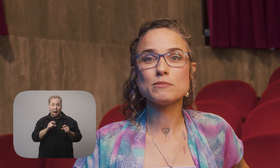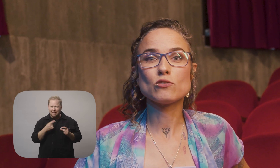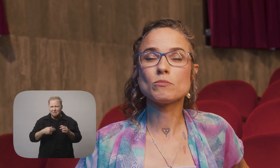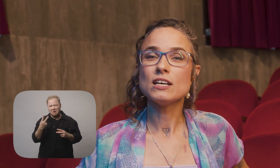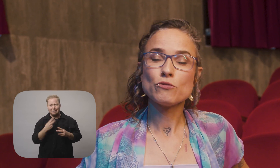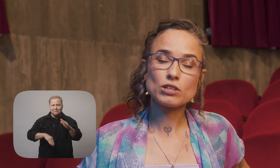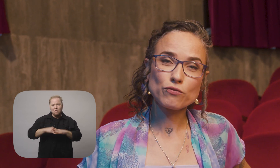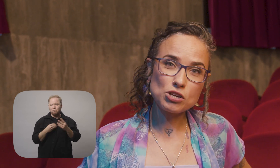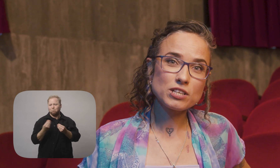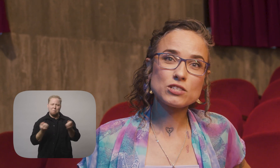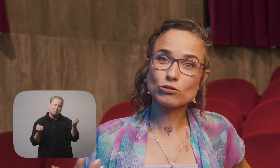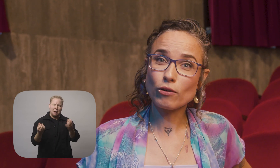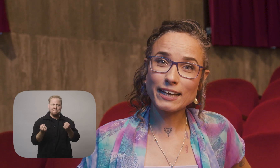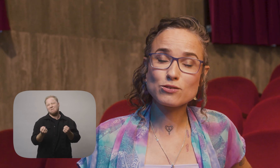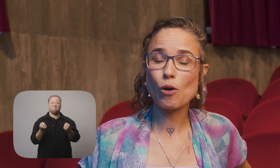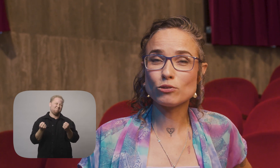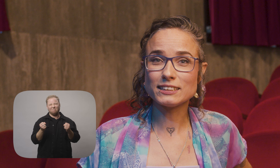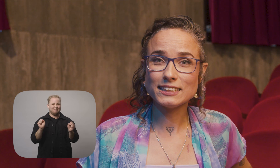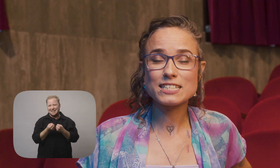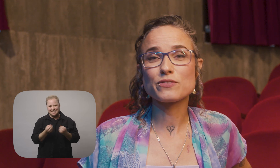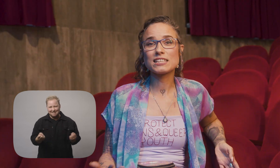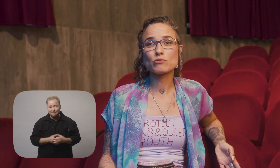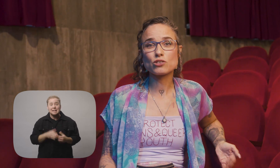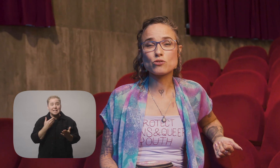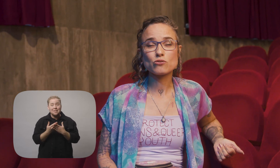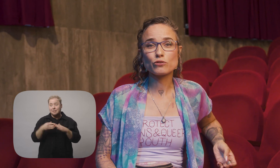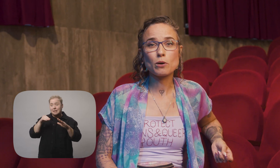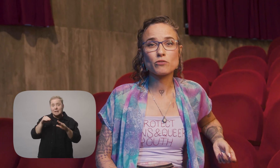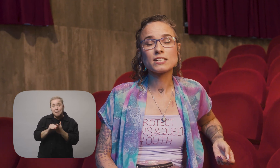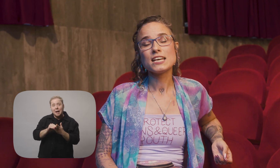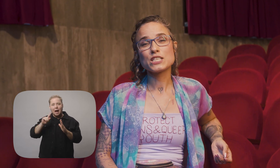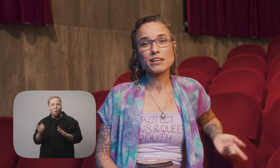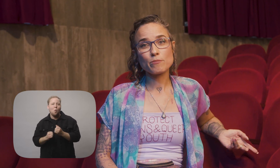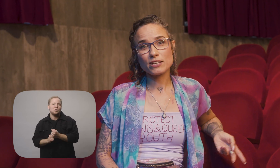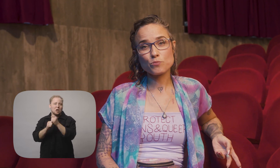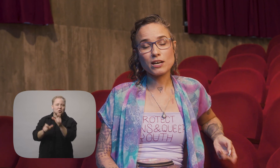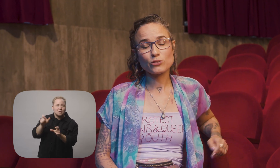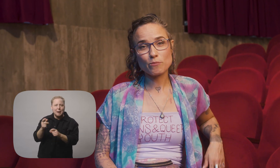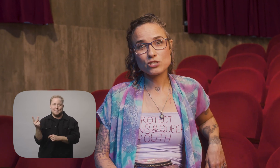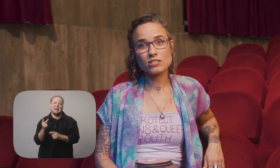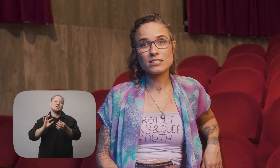um wirklich vollständig und korrekt zu kommunizieren. Deswegen gibt es Unterstützung in Form von zwei Gebärdensprachdolmetschenden,